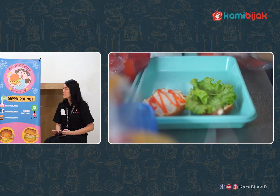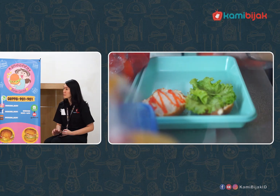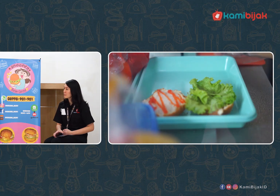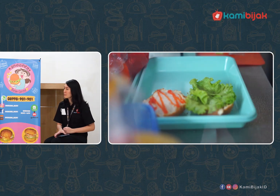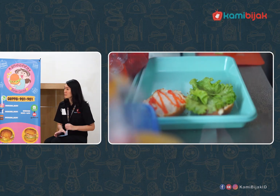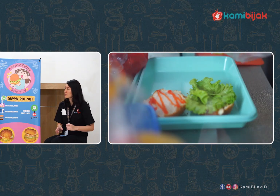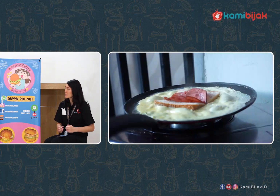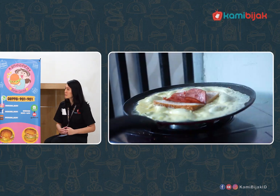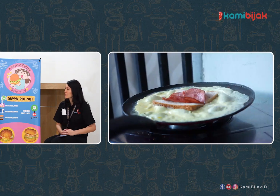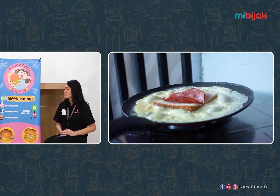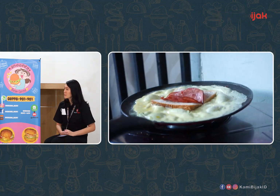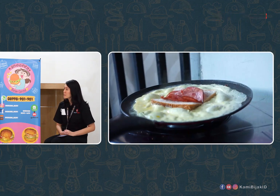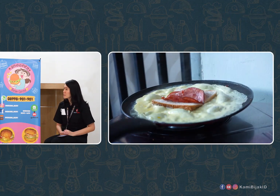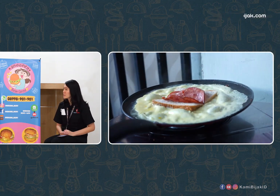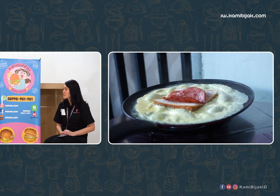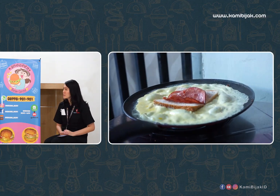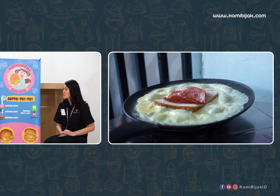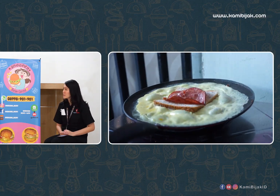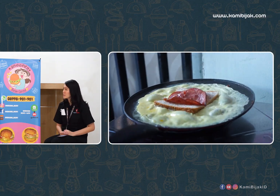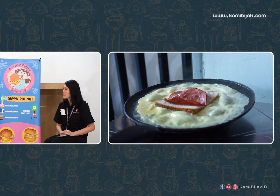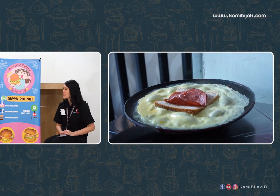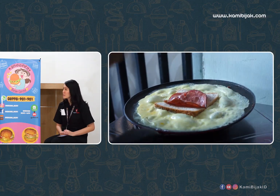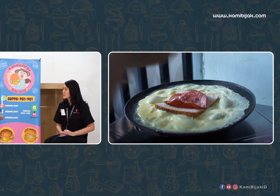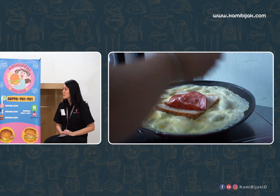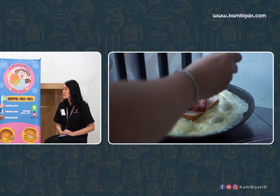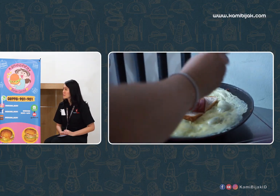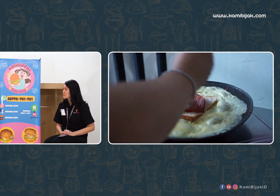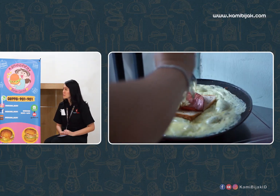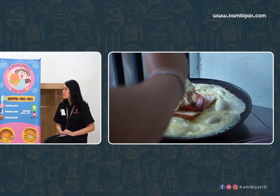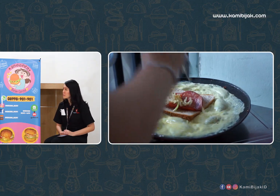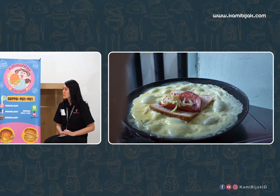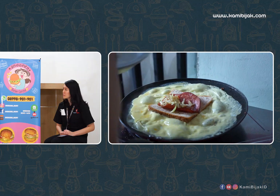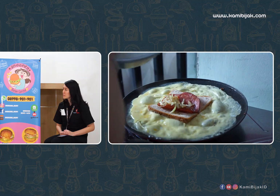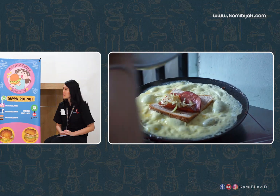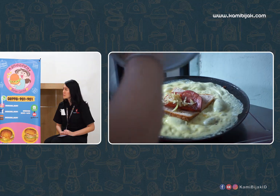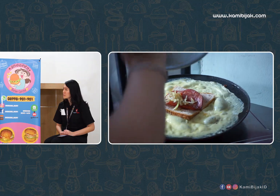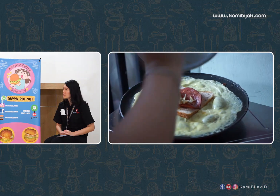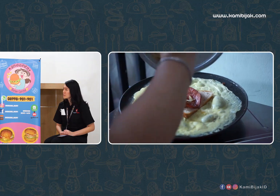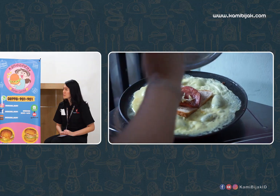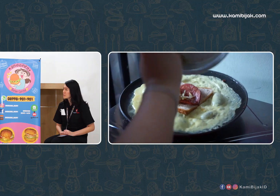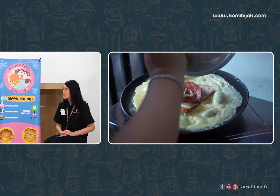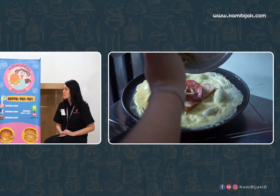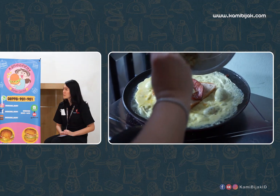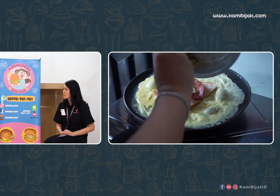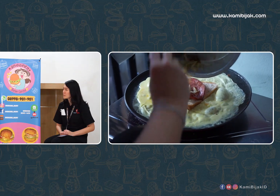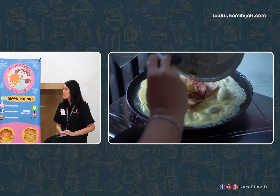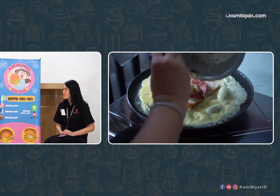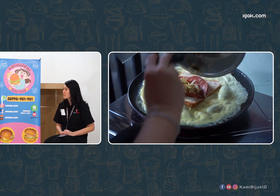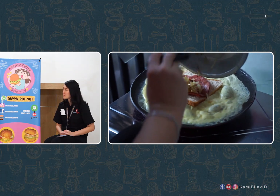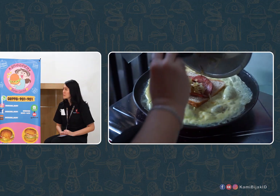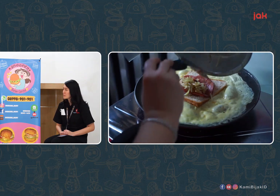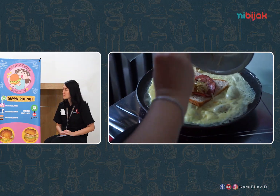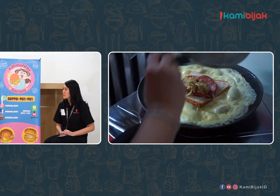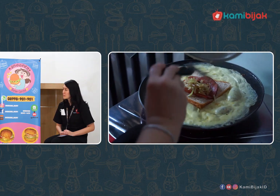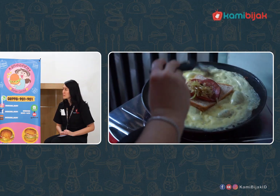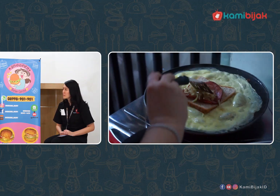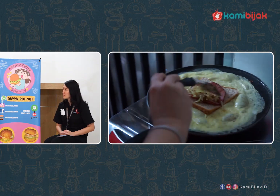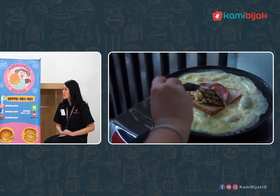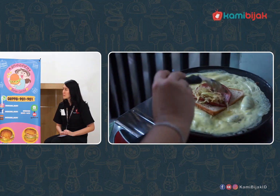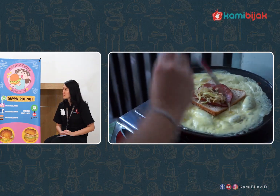Kemudian saya kembali ke Jakarta. Tidak tahu kenapa saya jadi tertarik dengan burger goreng itu,